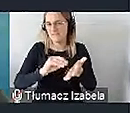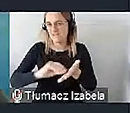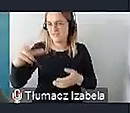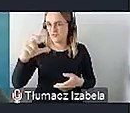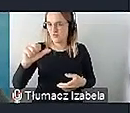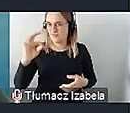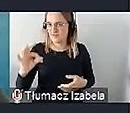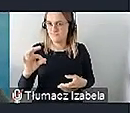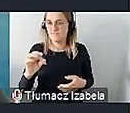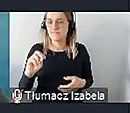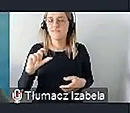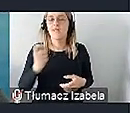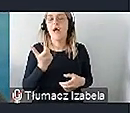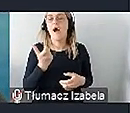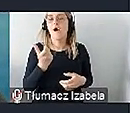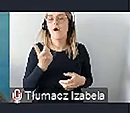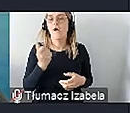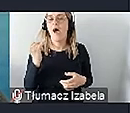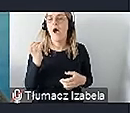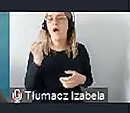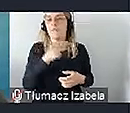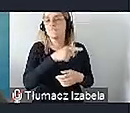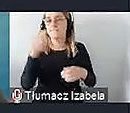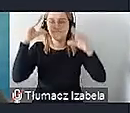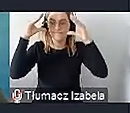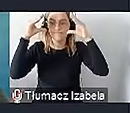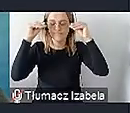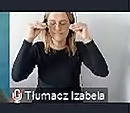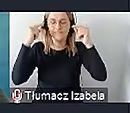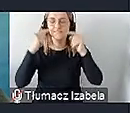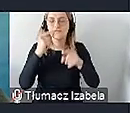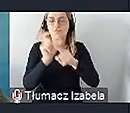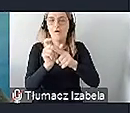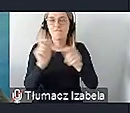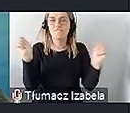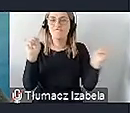jak państwo zamkną oczy i pomyślą: "tegoroczne wakacje",